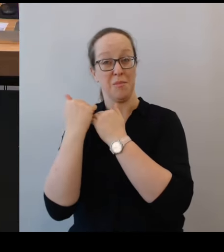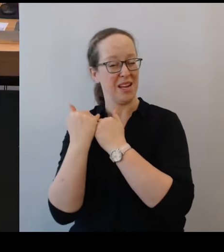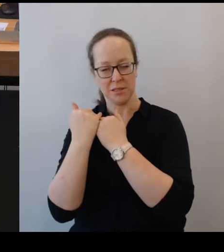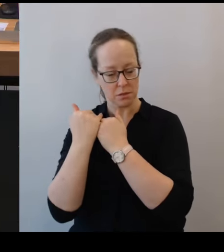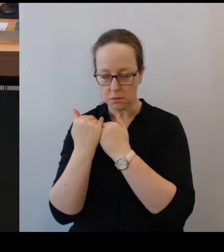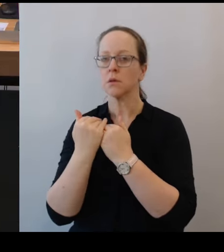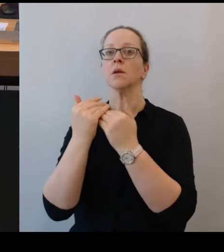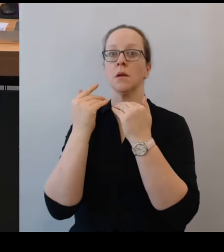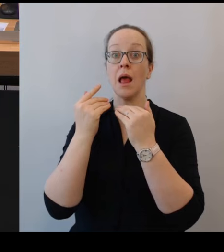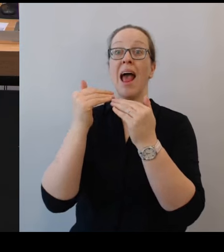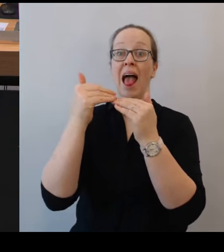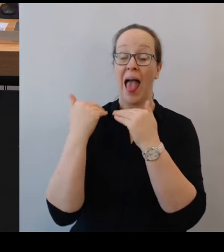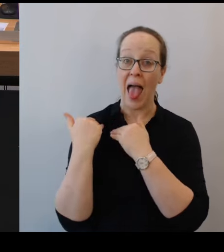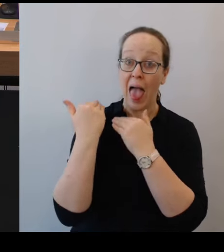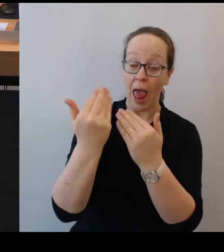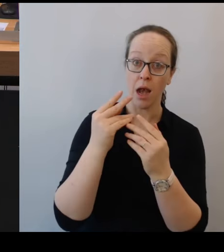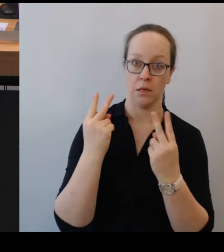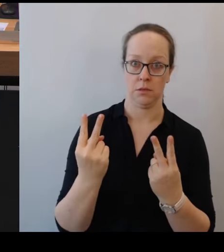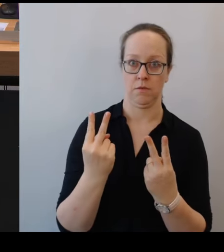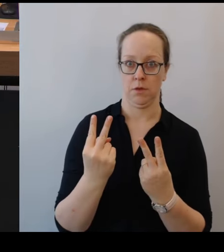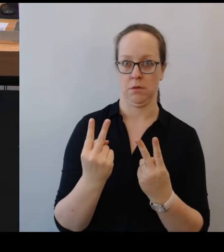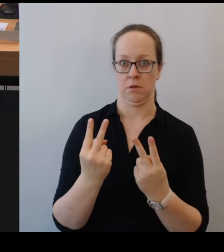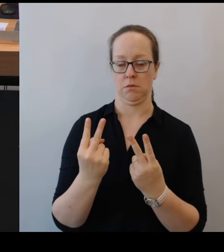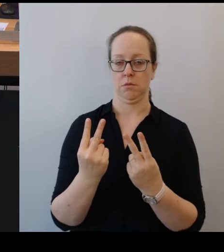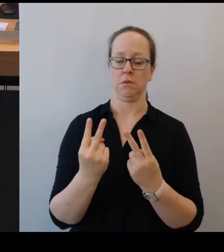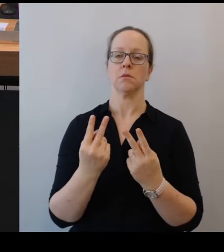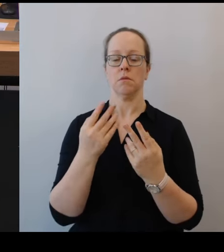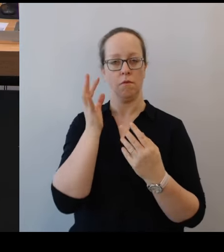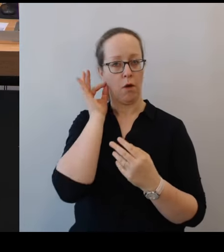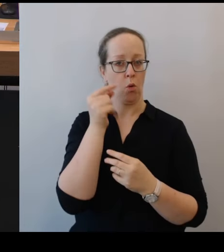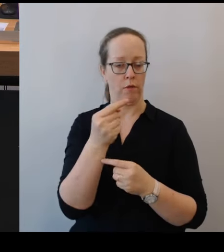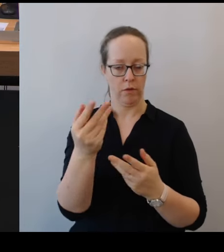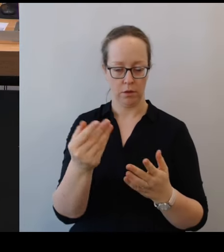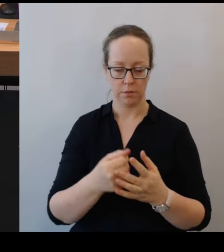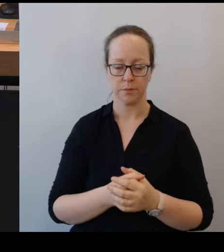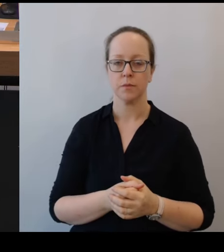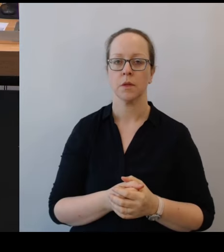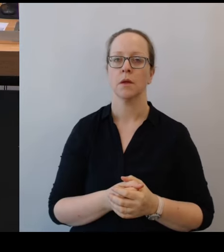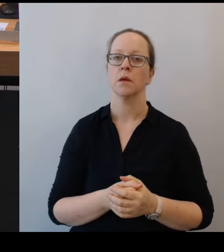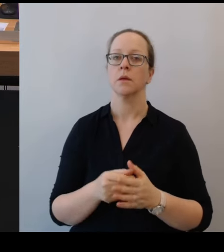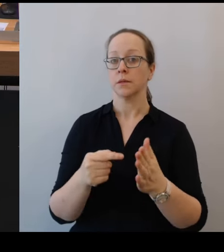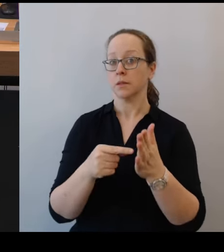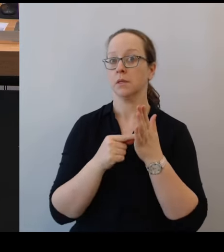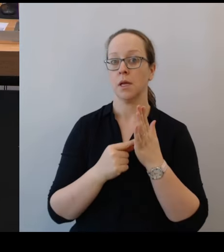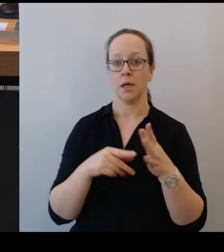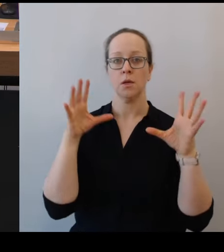Es zeigt einmal mehr, dass Schwarz rot einfach da weitermacht, wo Rot grün aufgehört hat.